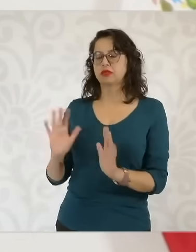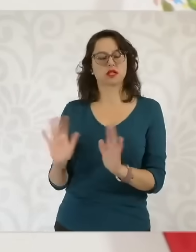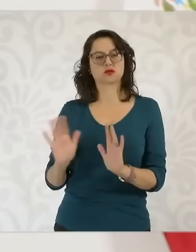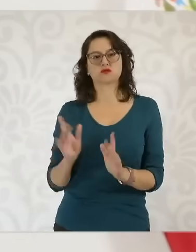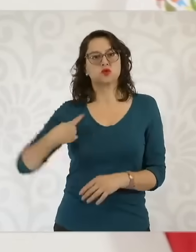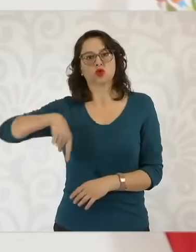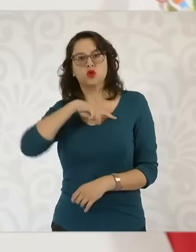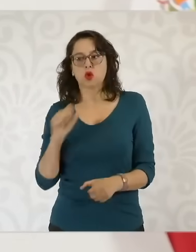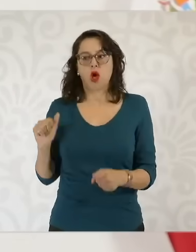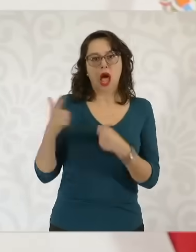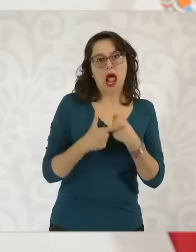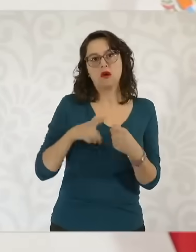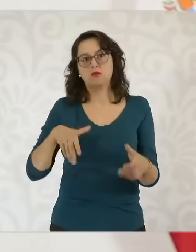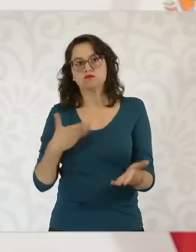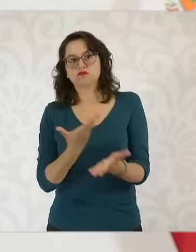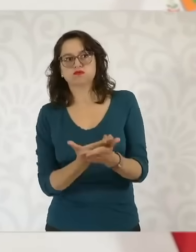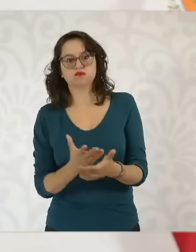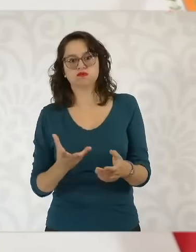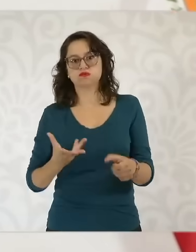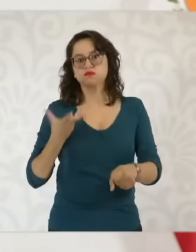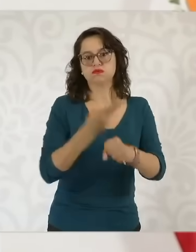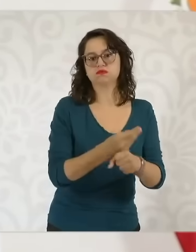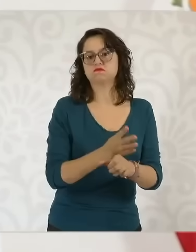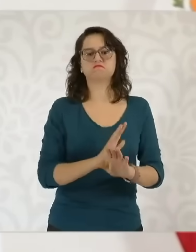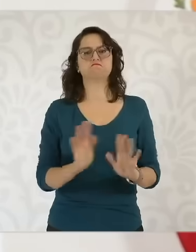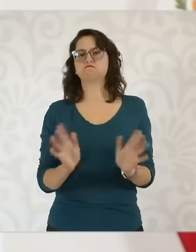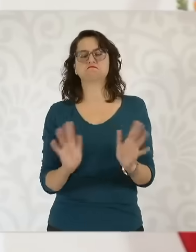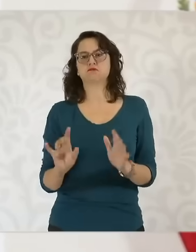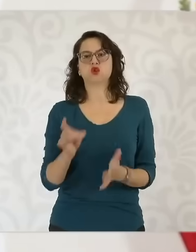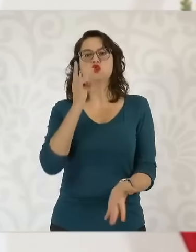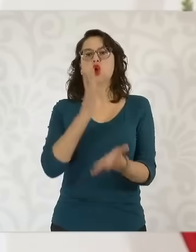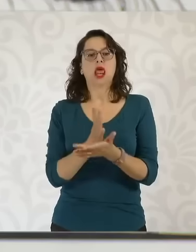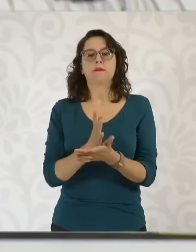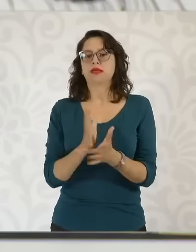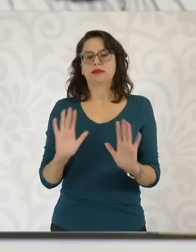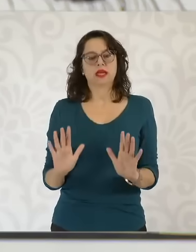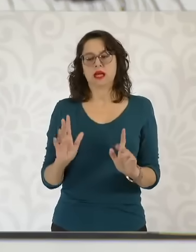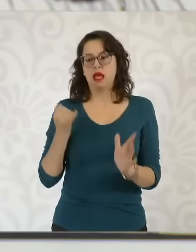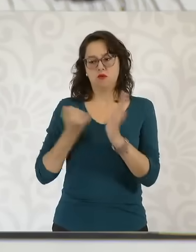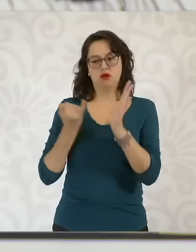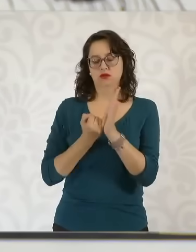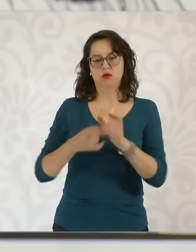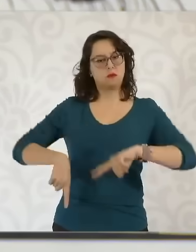parte de México, sino sencillamente nos quedamos como estamos y seguimos platicando. Presidenta,